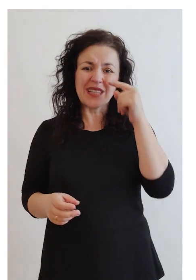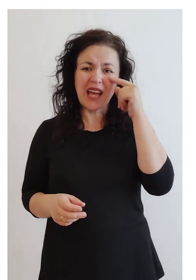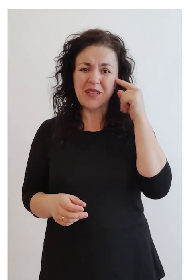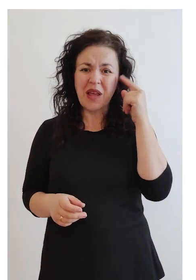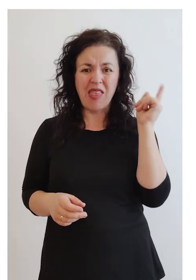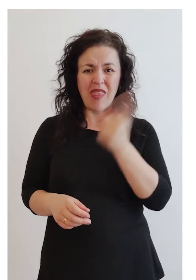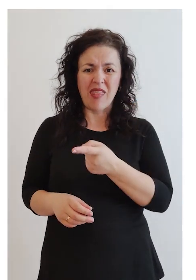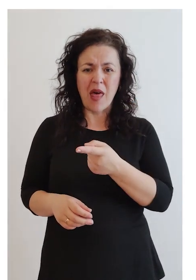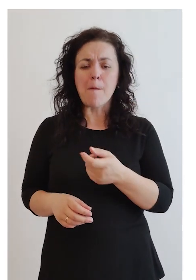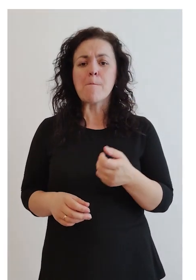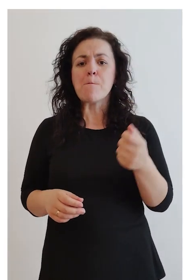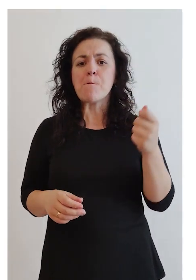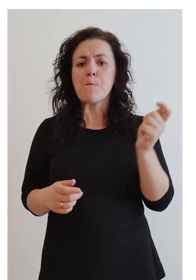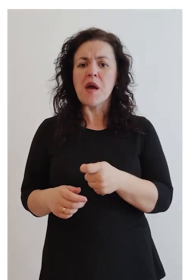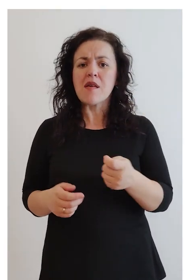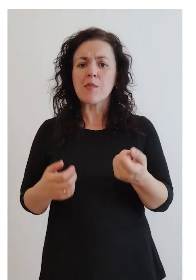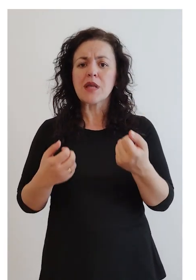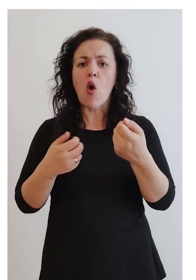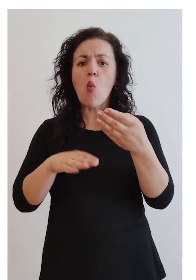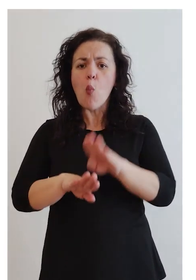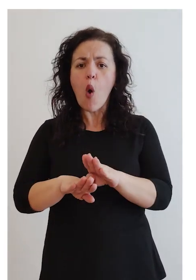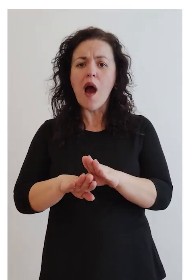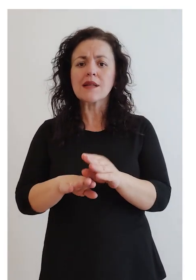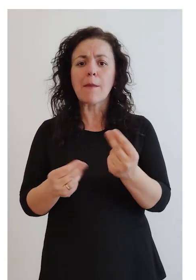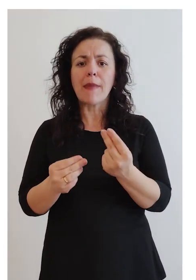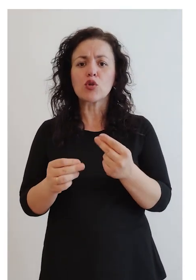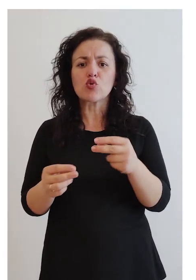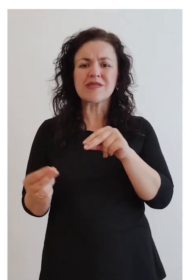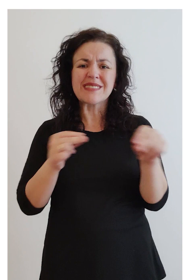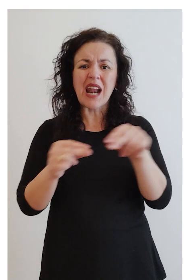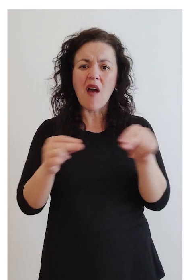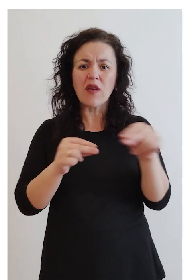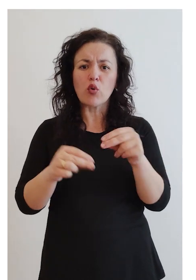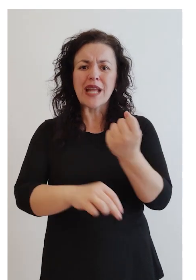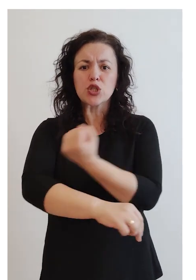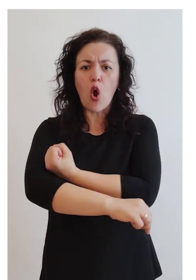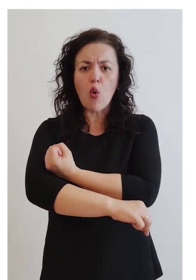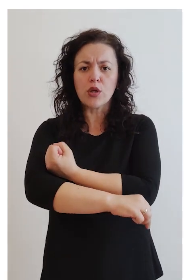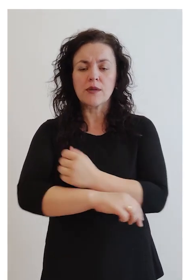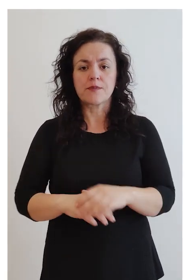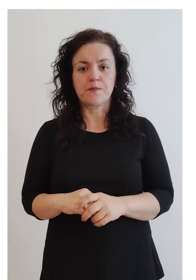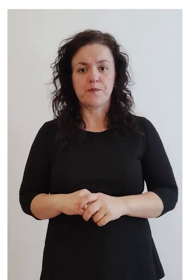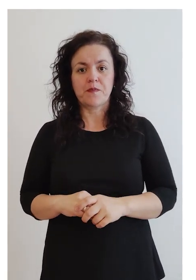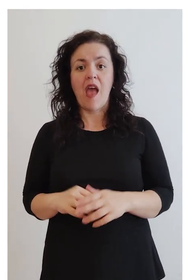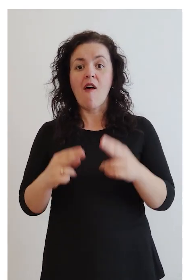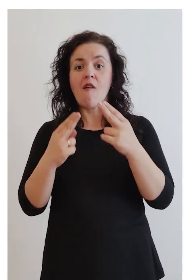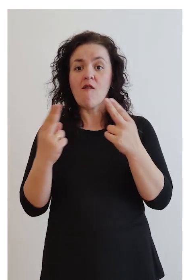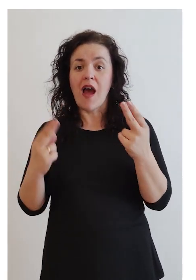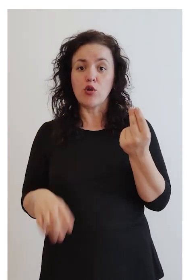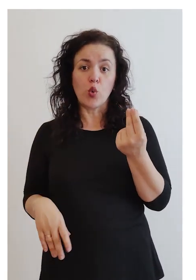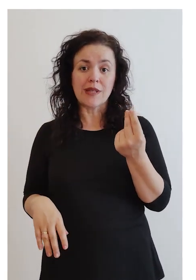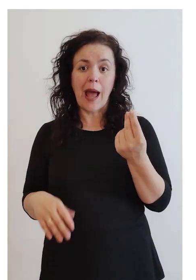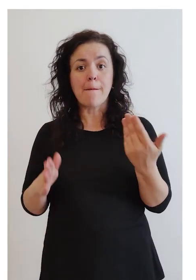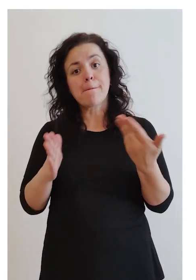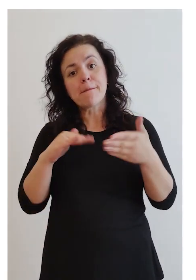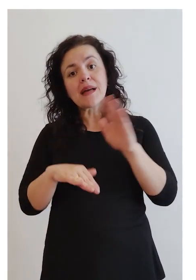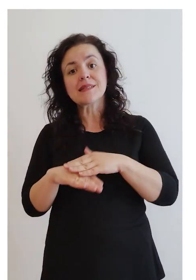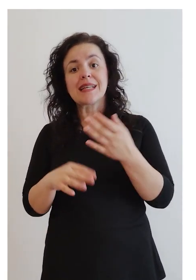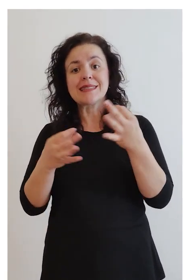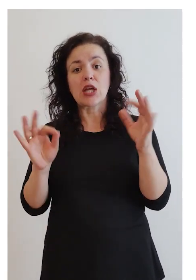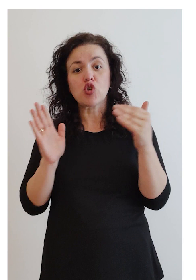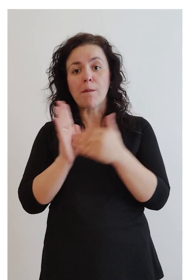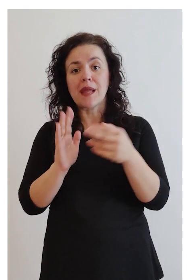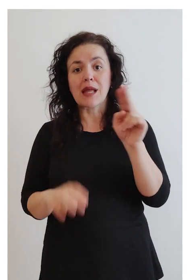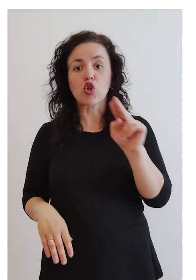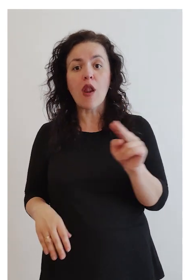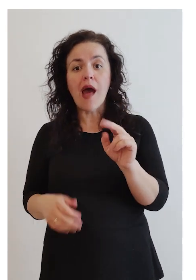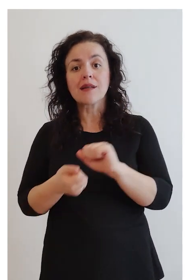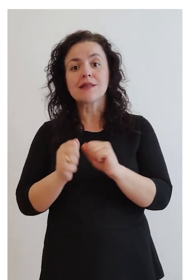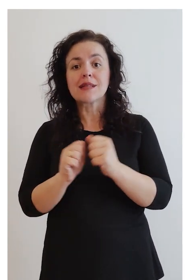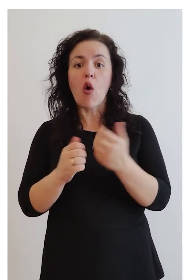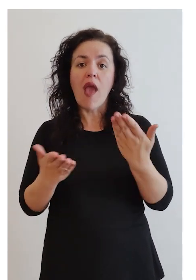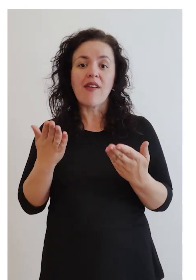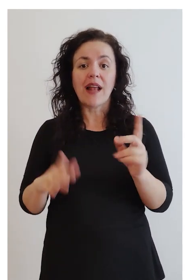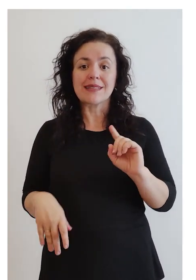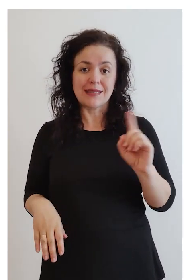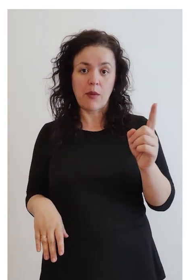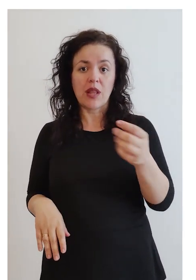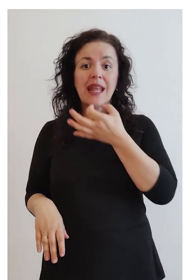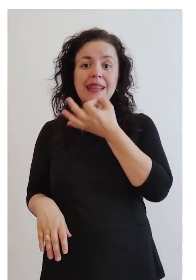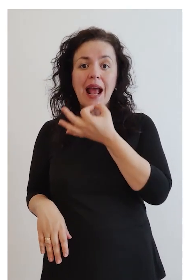Valuta de peste 10.000 de dolari sau echivalentul străin trebuie declarată la vamă ori de câte ori intenționați să călătoriți în străinătate.